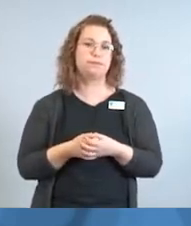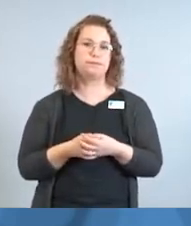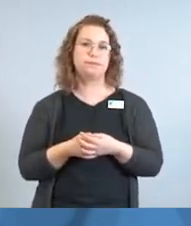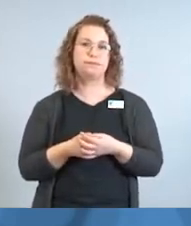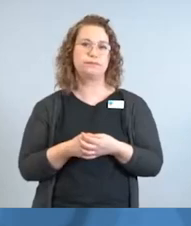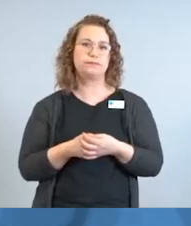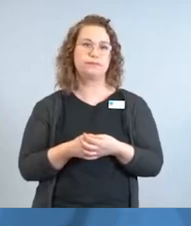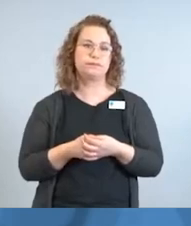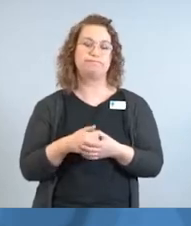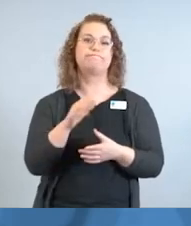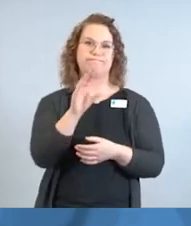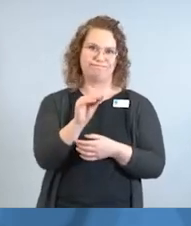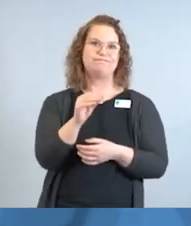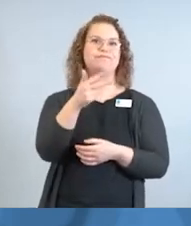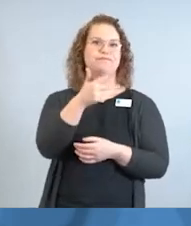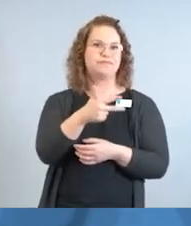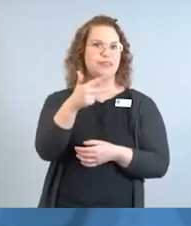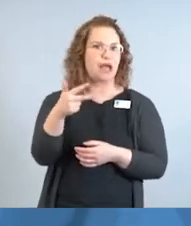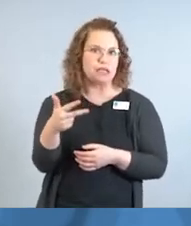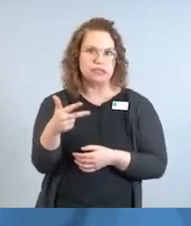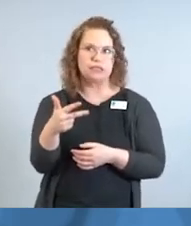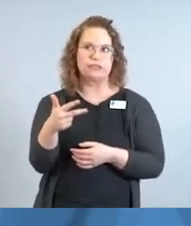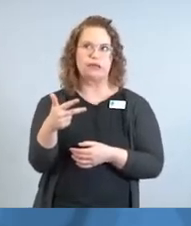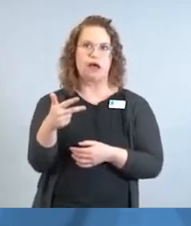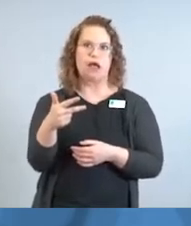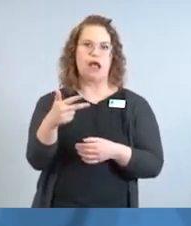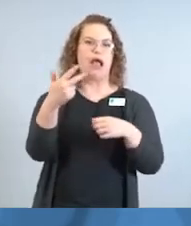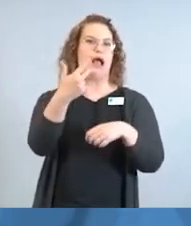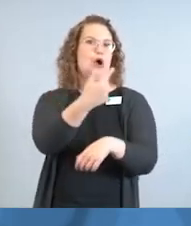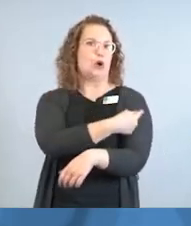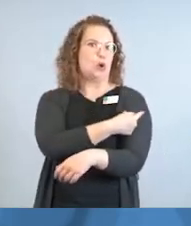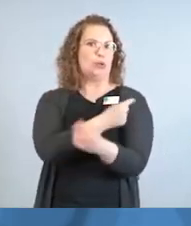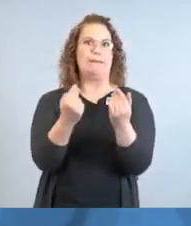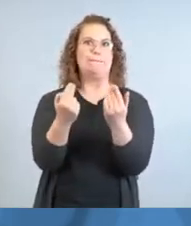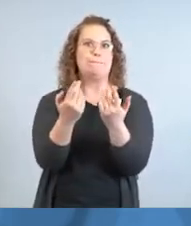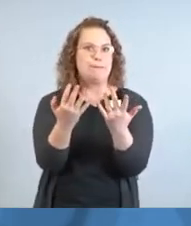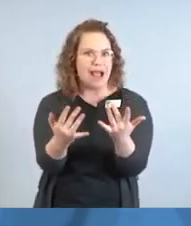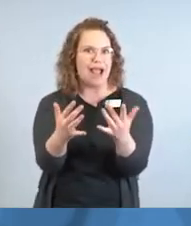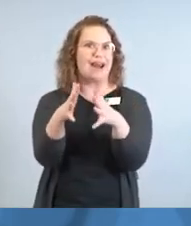Tanskassa ei siis ole saatu suhteessa enemmän rokotteita kuin Suomessa.